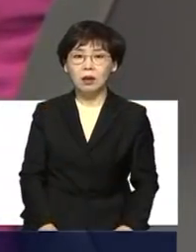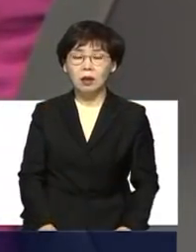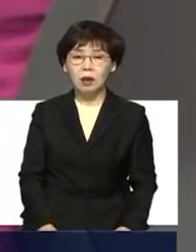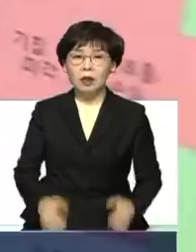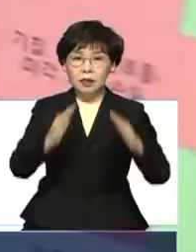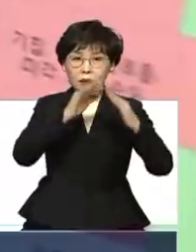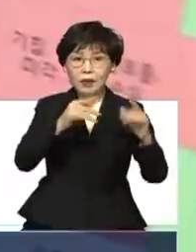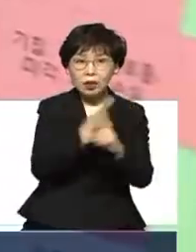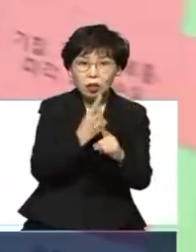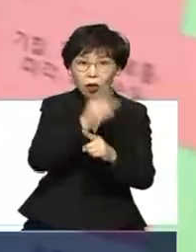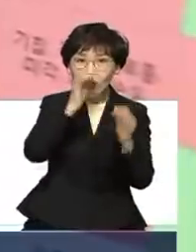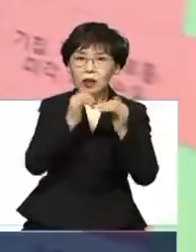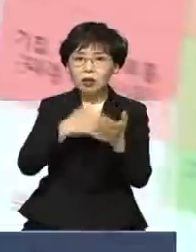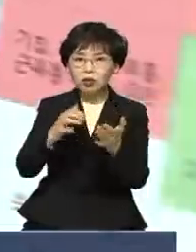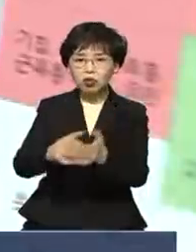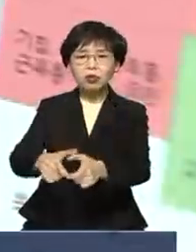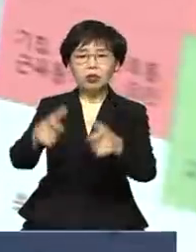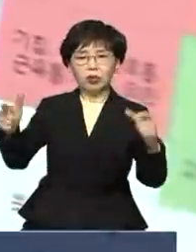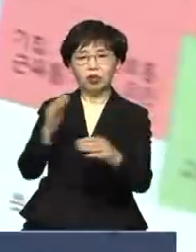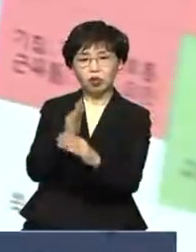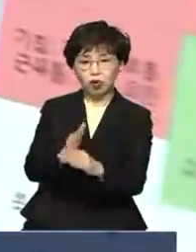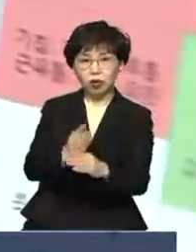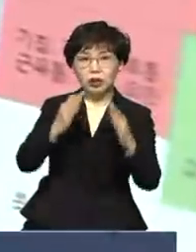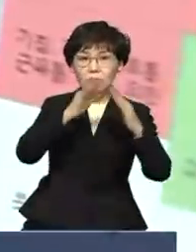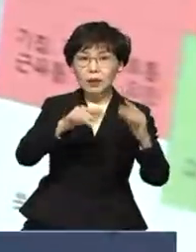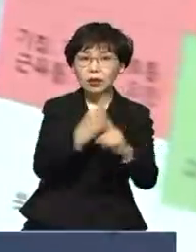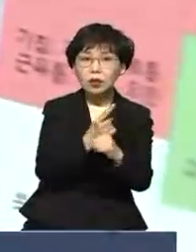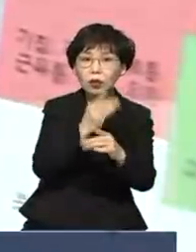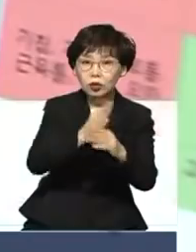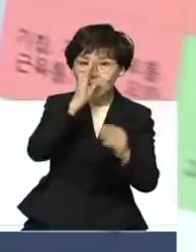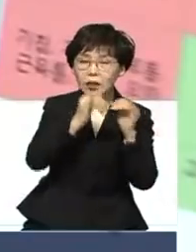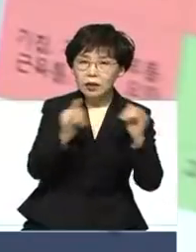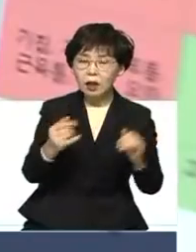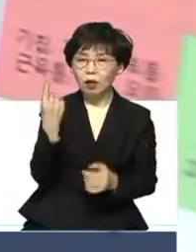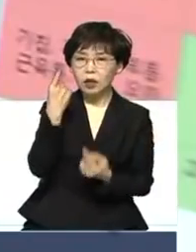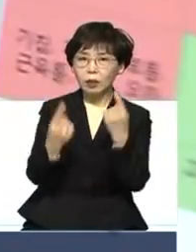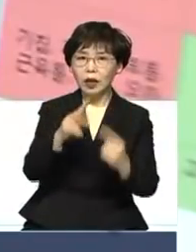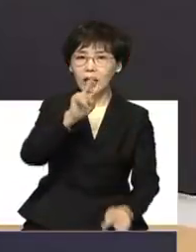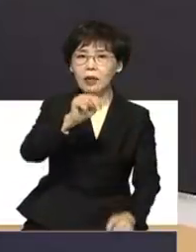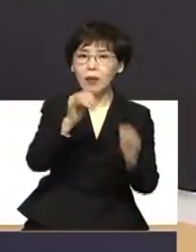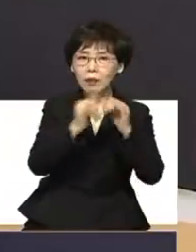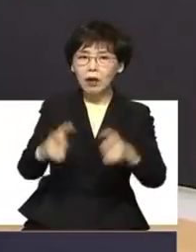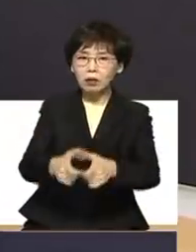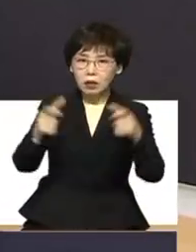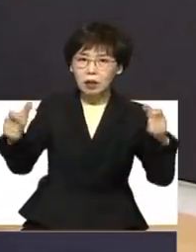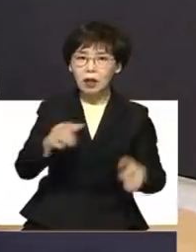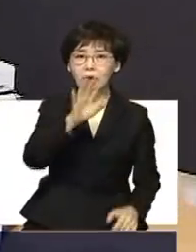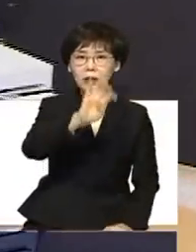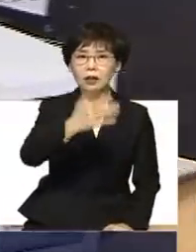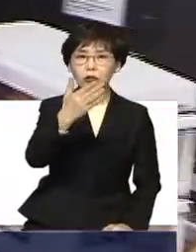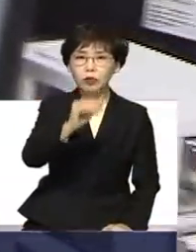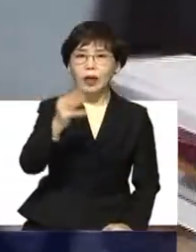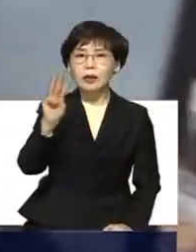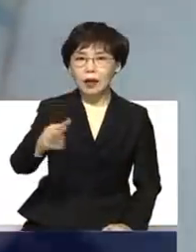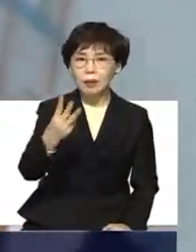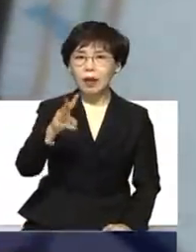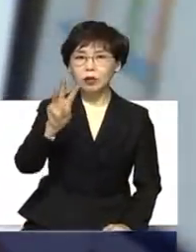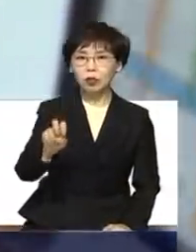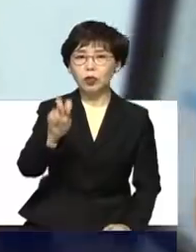재택치료 환자도 계속 늘고 있습니다. 재택치료 중인 환자는 전날보다 2만여 명 증가한 49만 322명으로 집계됐습니다.